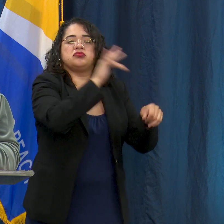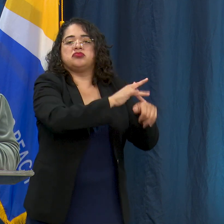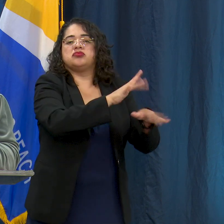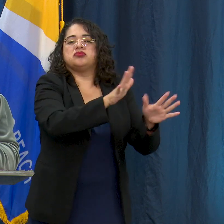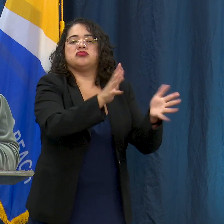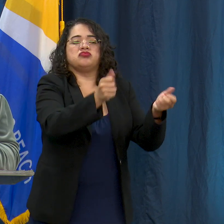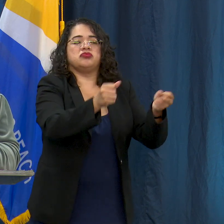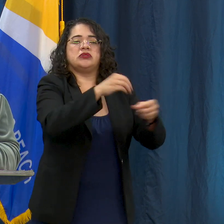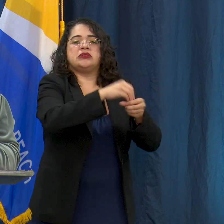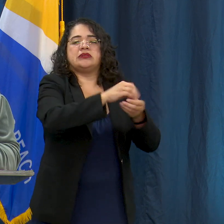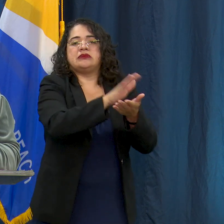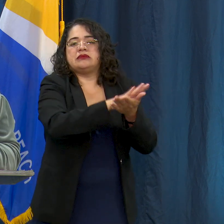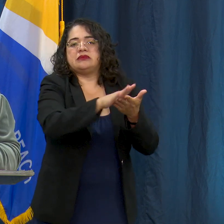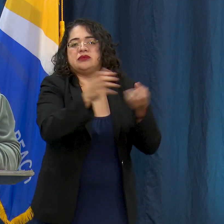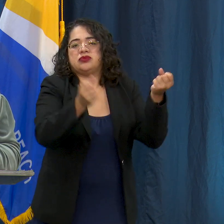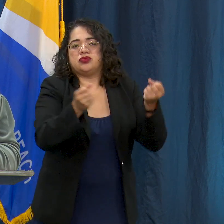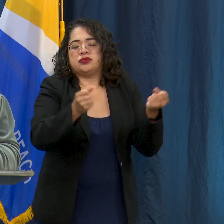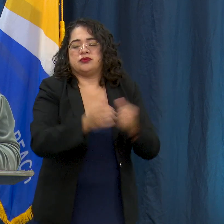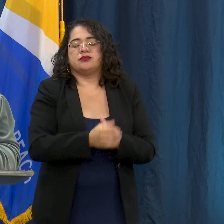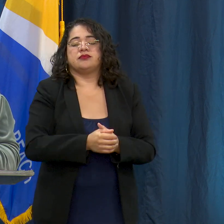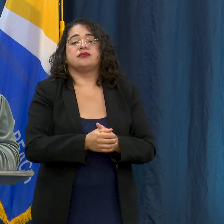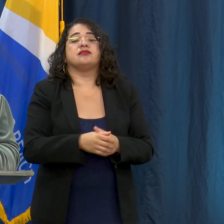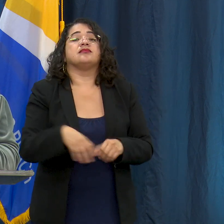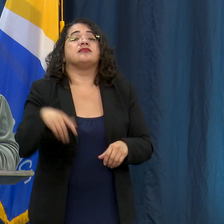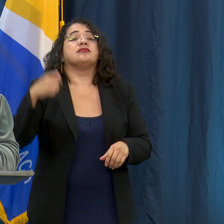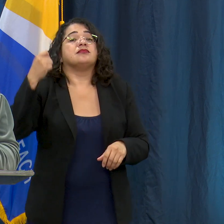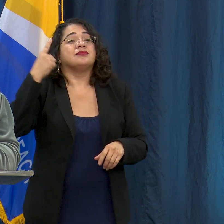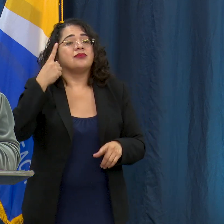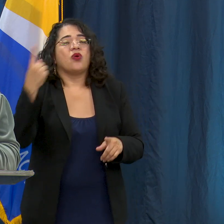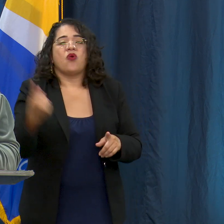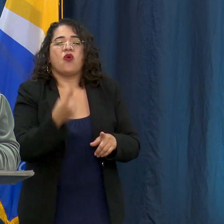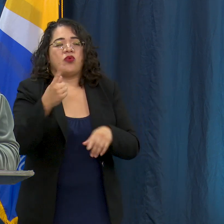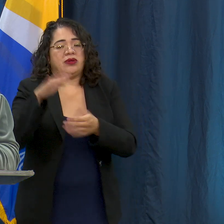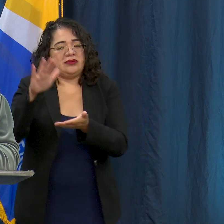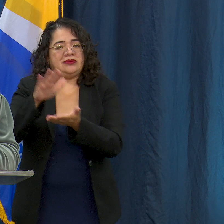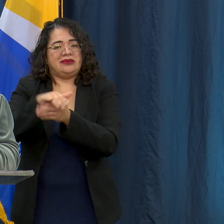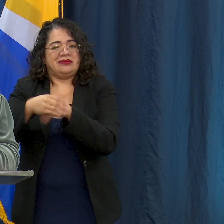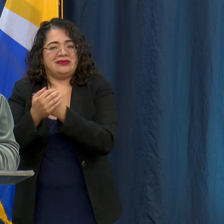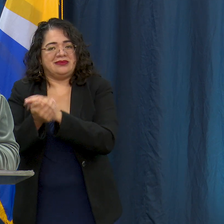supuesto siempre disinfect our say antici despues MC necesita programmer